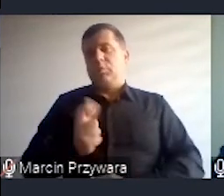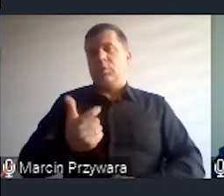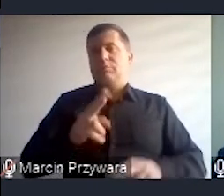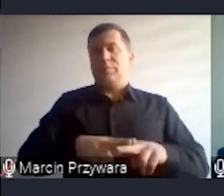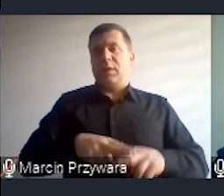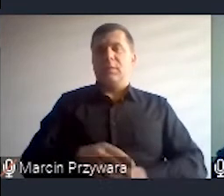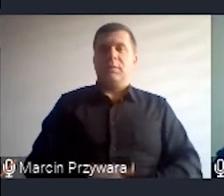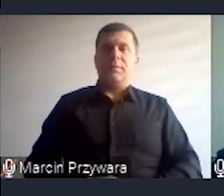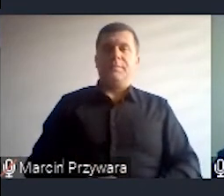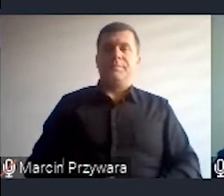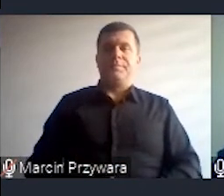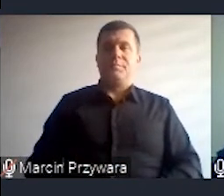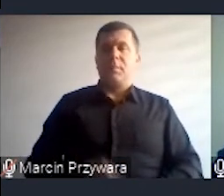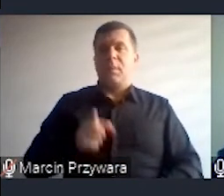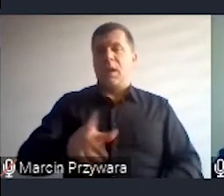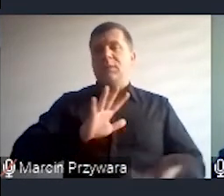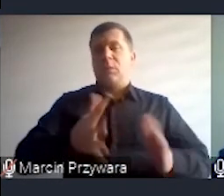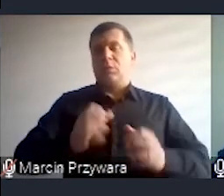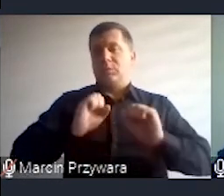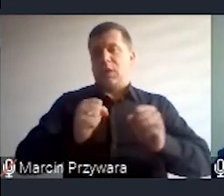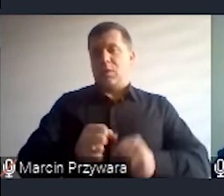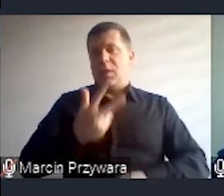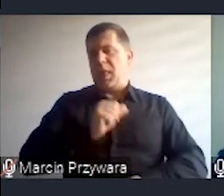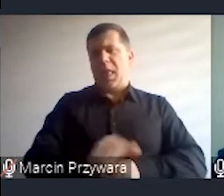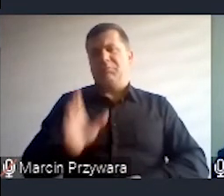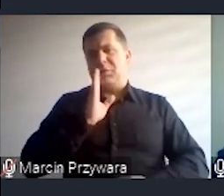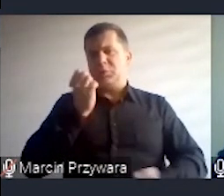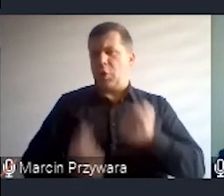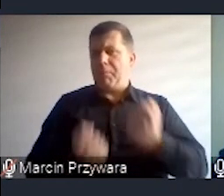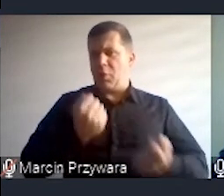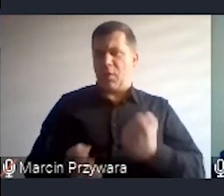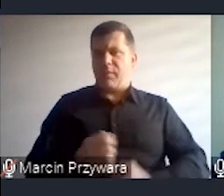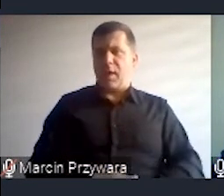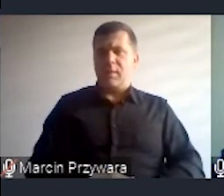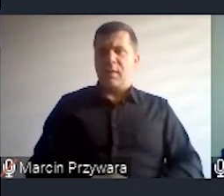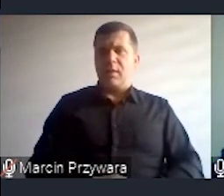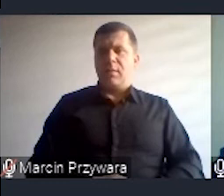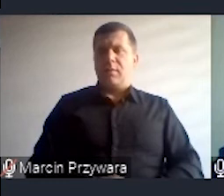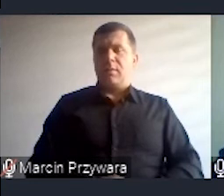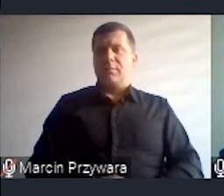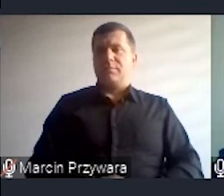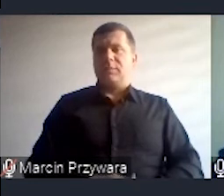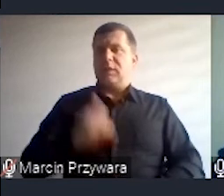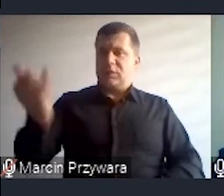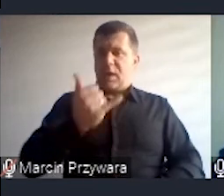W ten sposób to działa. Nie jest to jakoś specjalnie skomplikowane, natomiast zawsze trzeba pamiętać o tym,